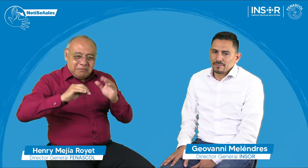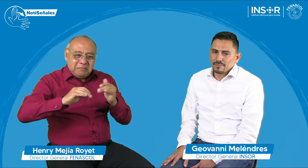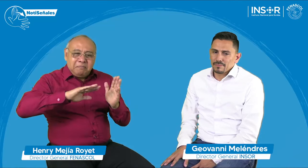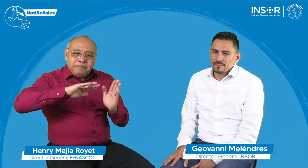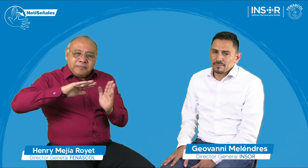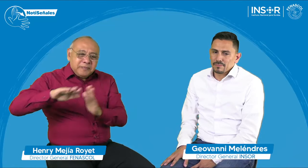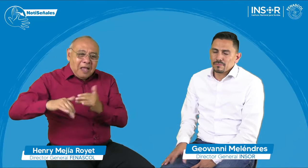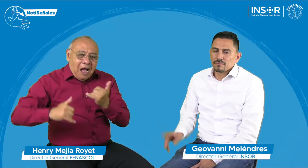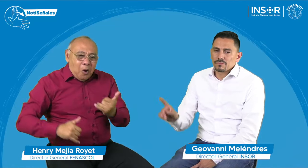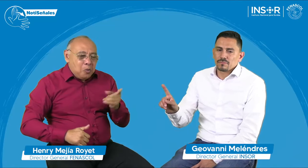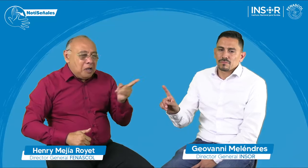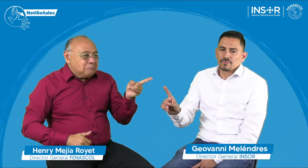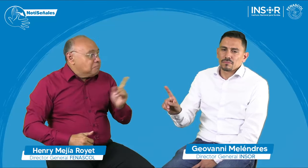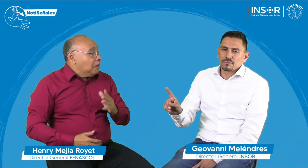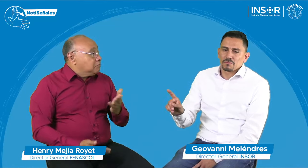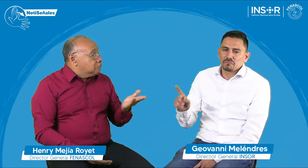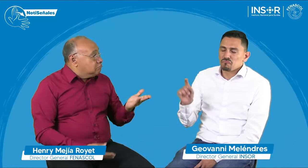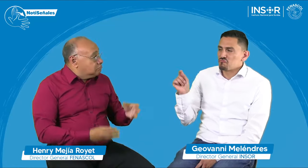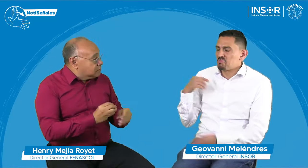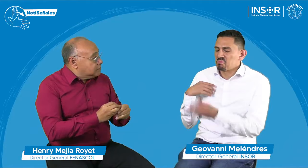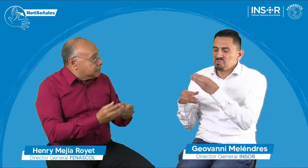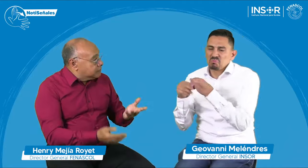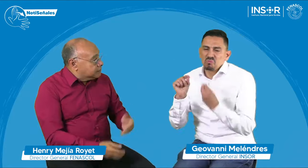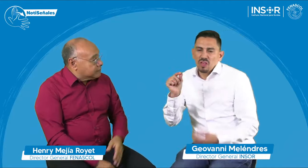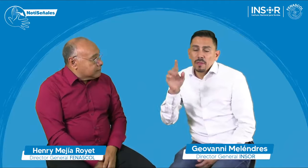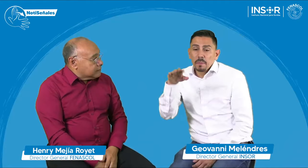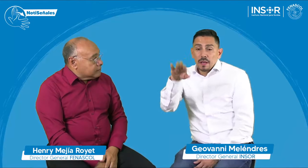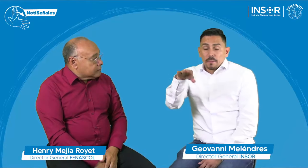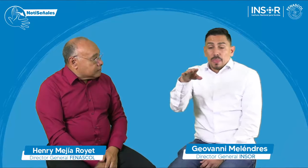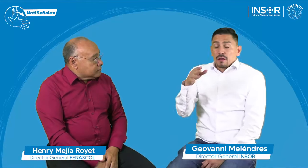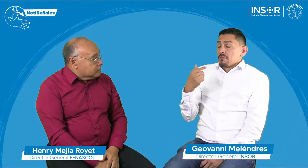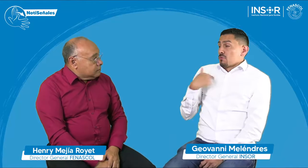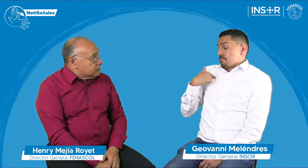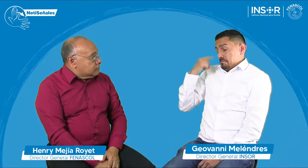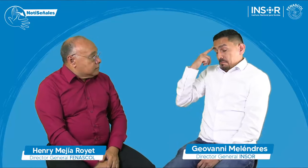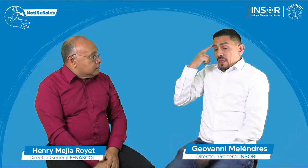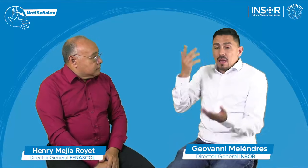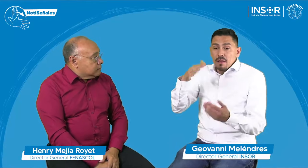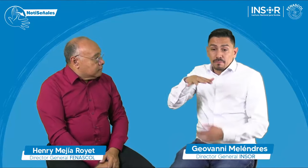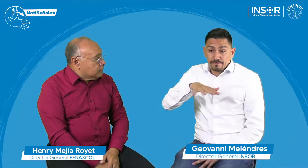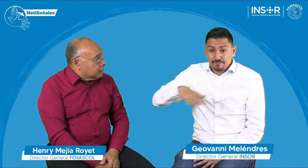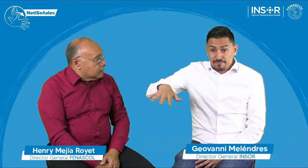construyamos una mejor Colombia. en este tema es en el